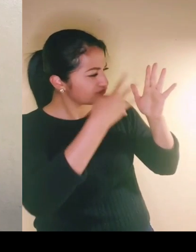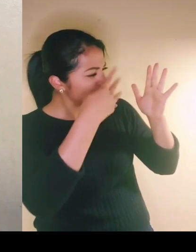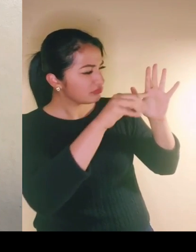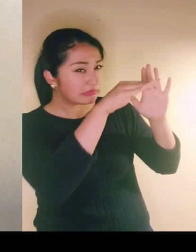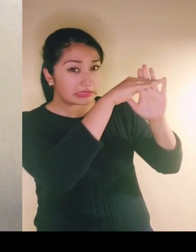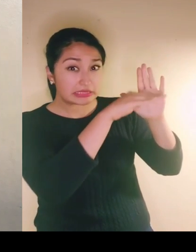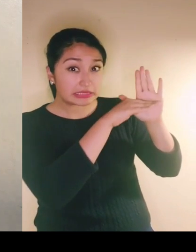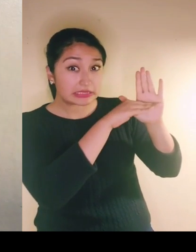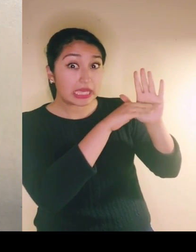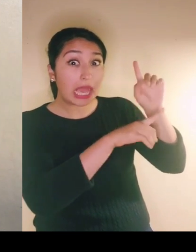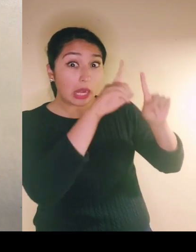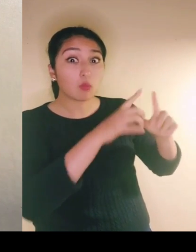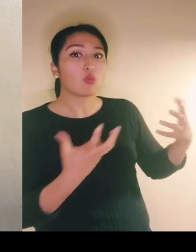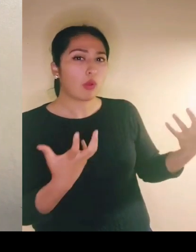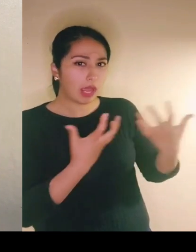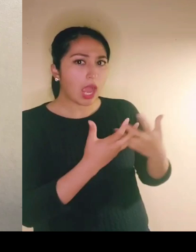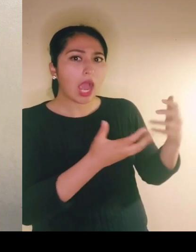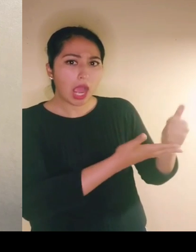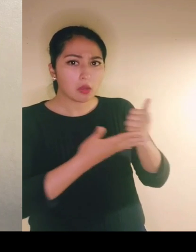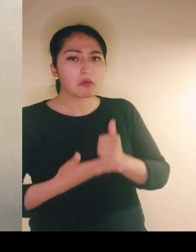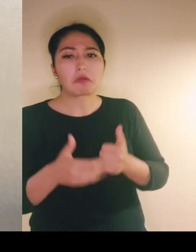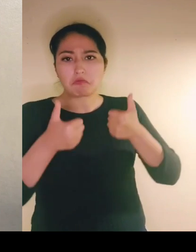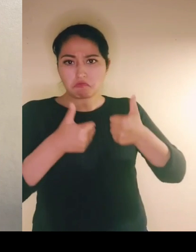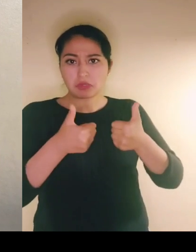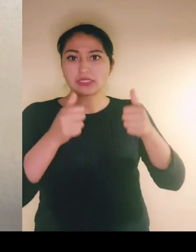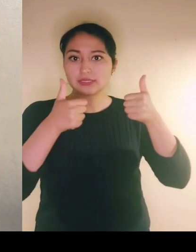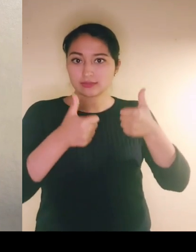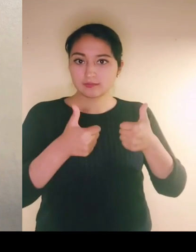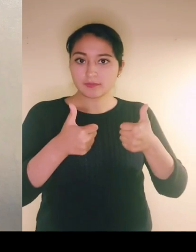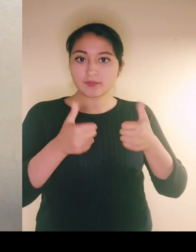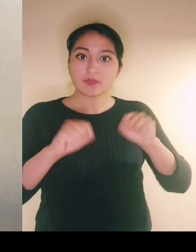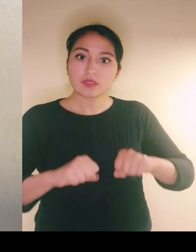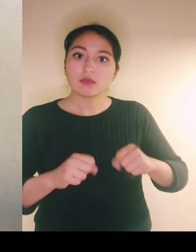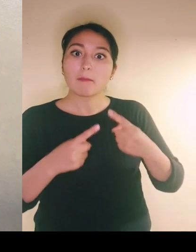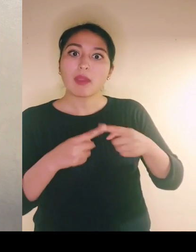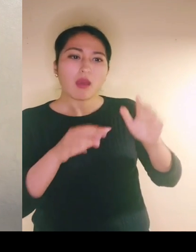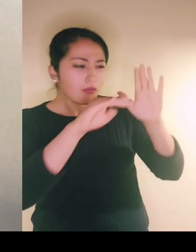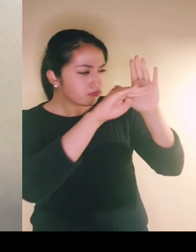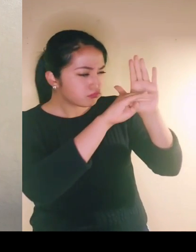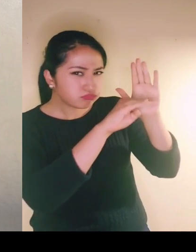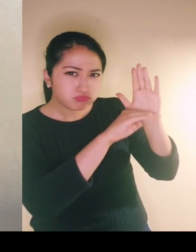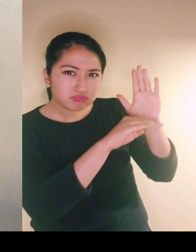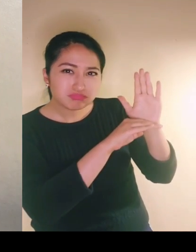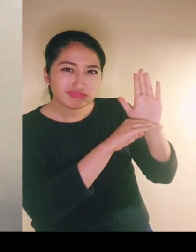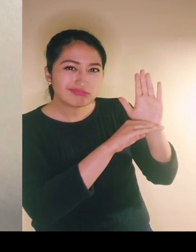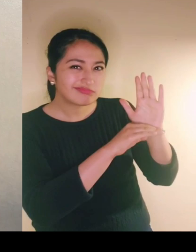si bien presenta algunos cambios que podrían ser beneficiosos para las personas con discapacidad, también presenta algunas modificaciones